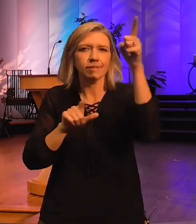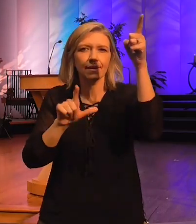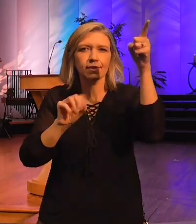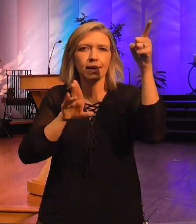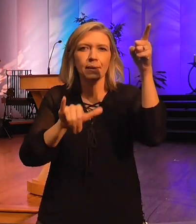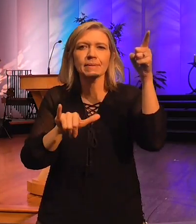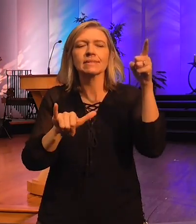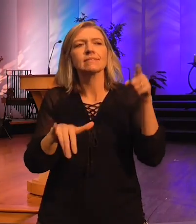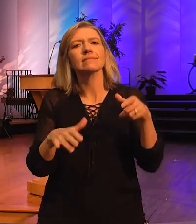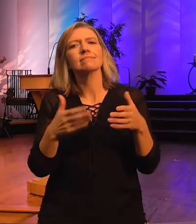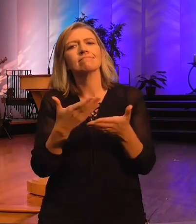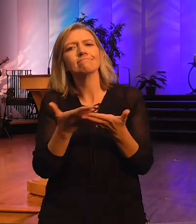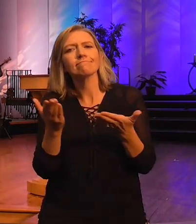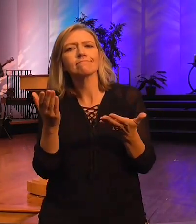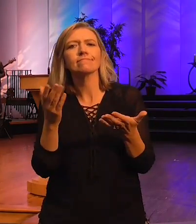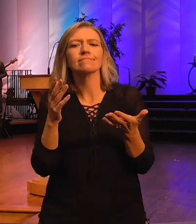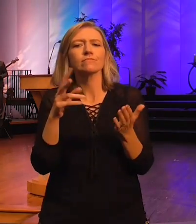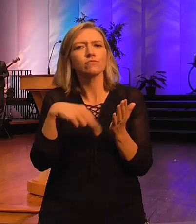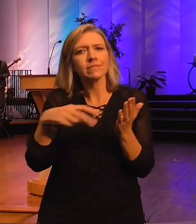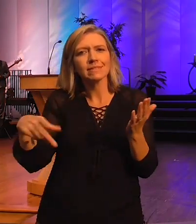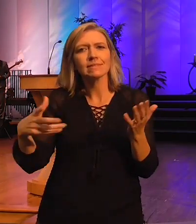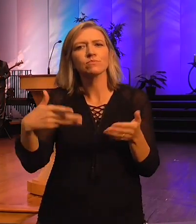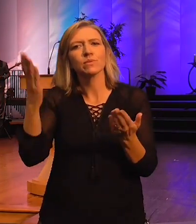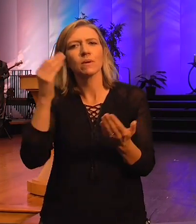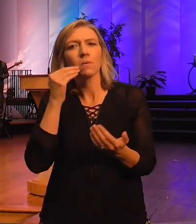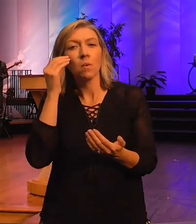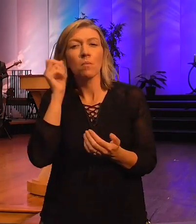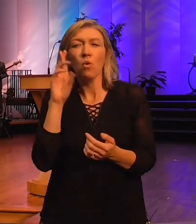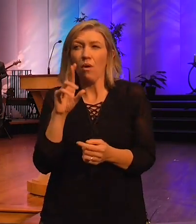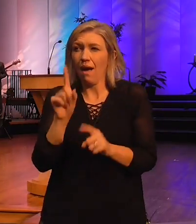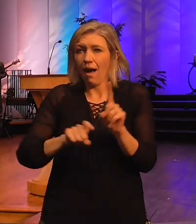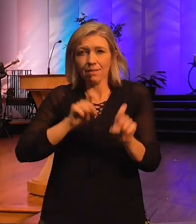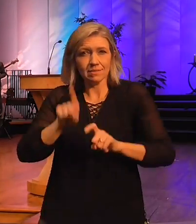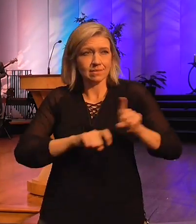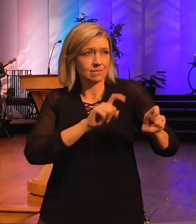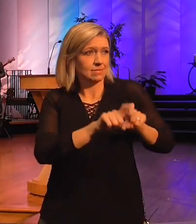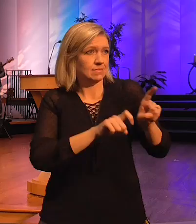algunos materiales o simplemente pregúntele a cualquiera por aquí un poco más sobre nuestra comunidad. Estaremos encantados